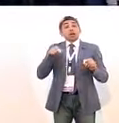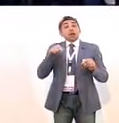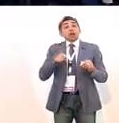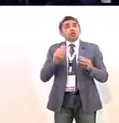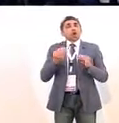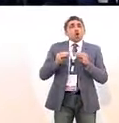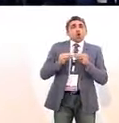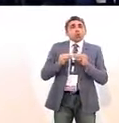fare?